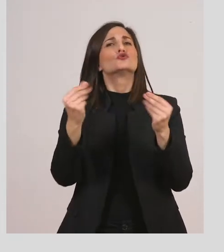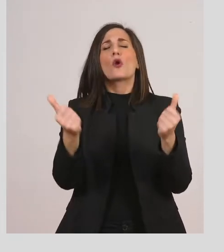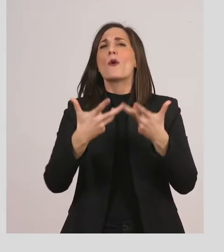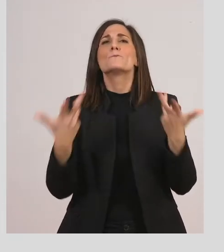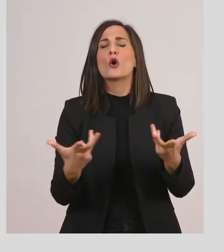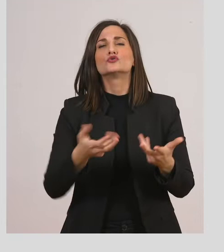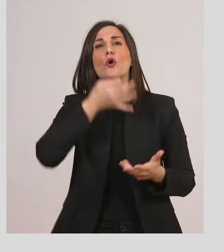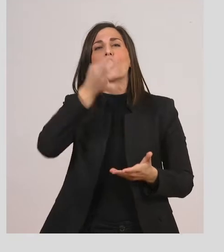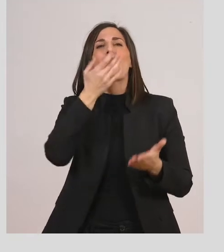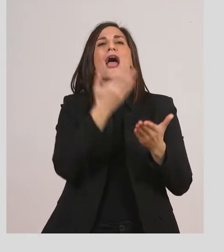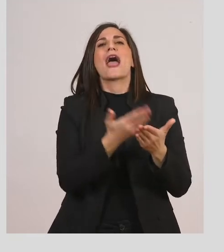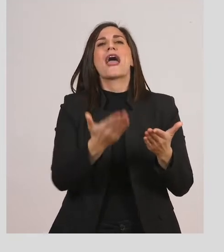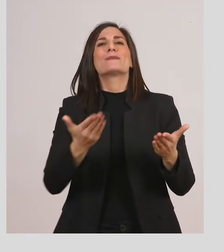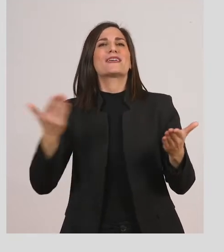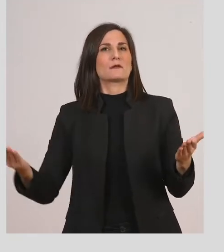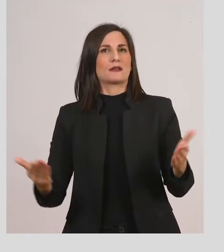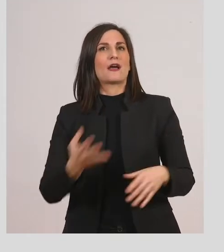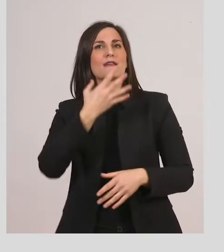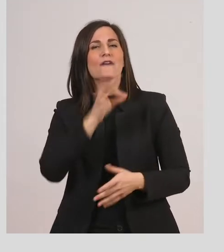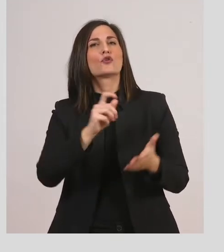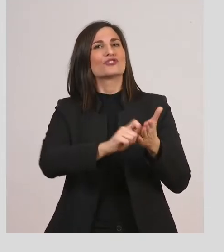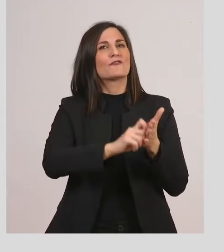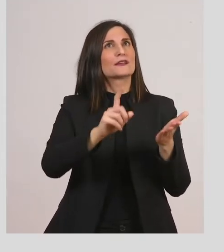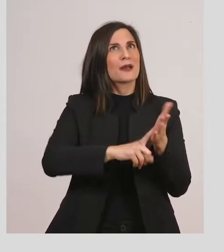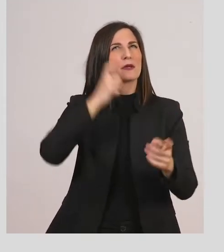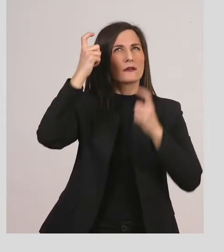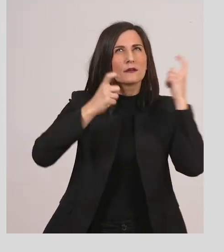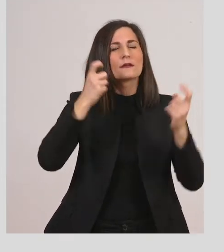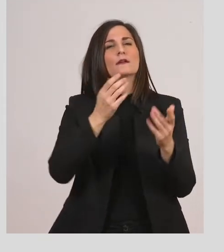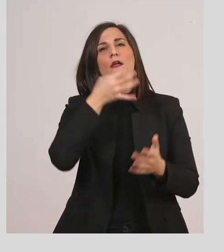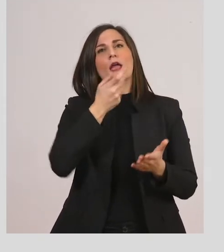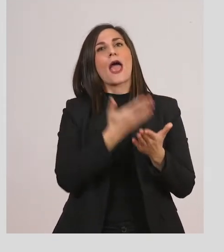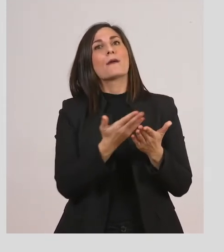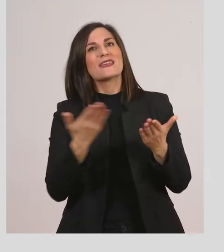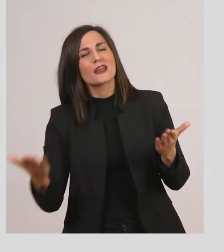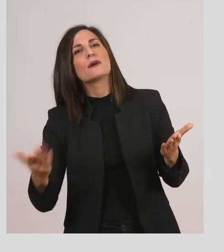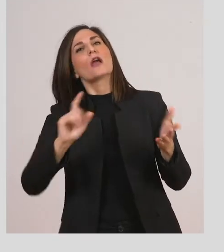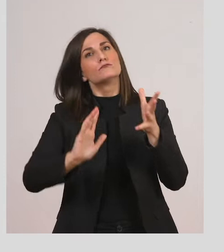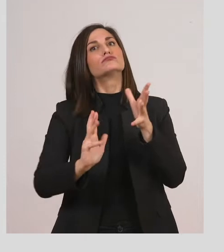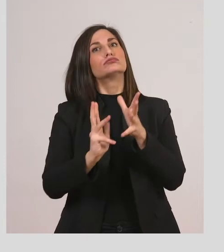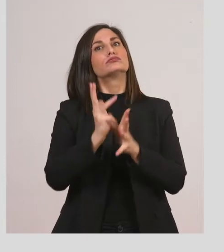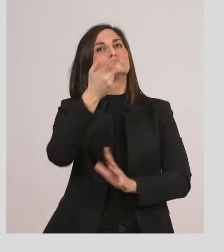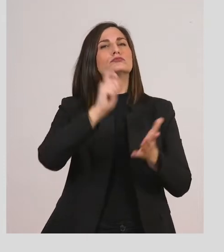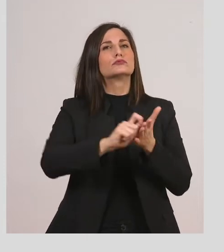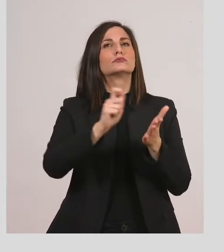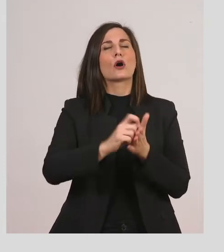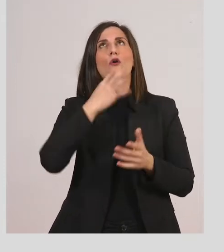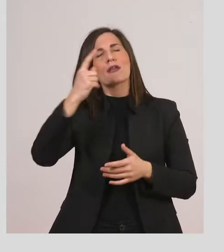γι' αυτό ο συγγραφέας έχει τον ρόλο να σκεφτεί τα επιχειρήματα. Και να τα βελτιώσει. Γιατί προφανώς από μία ιδέα πρέπει λίγο...